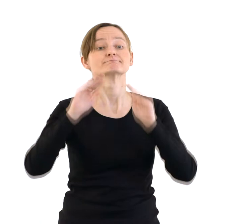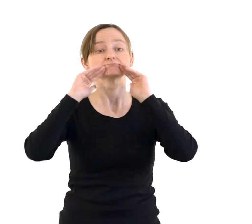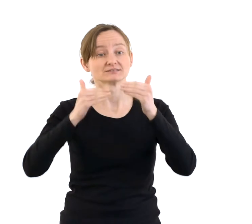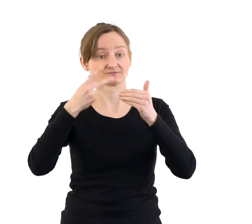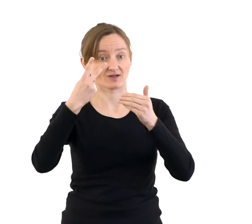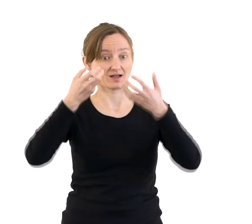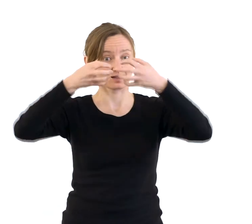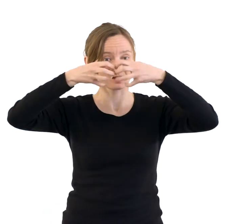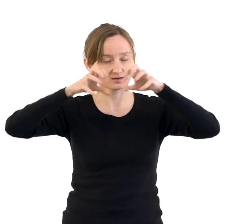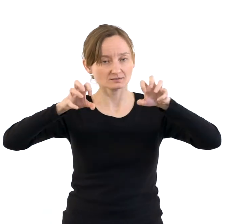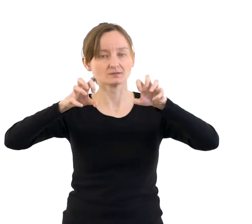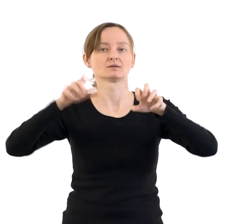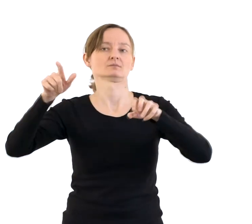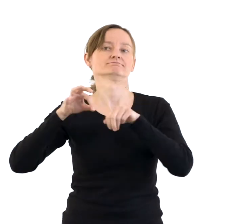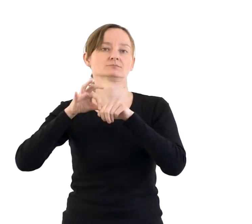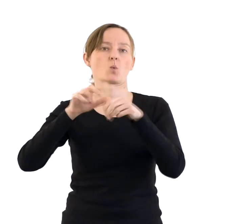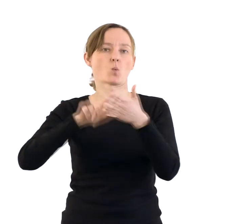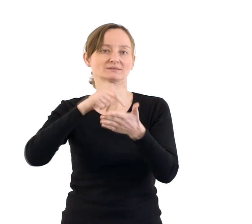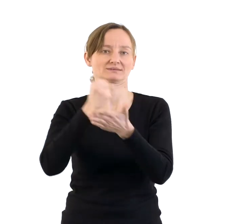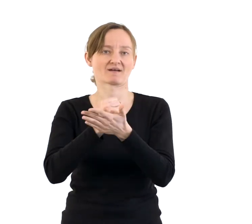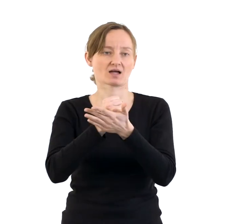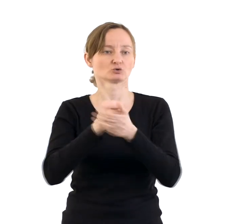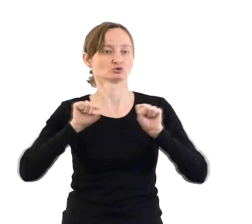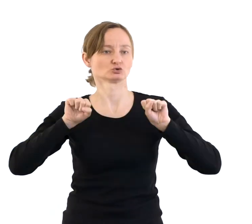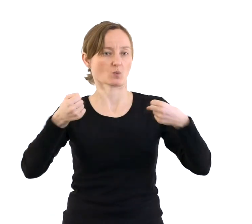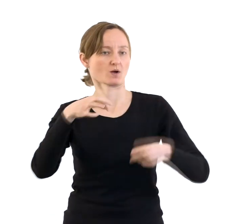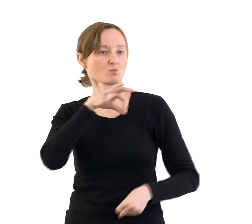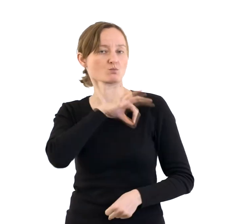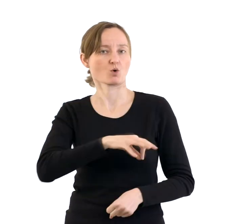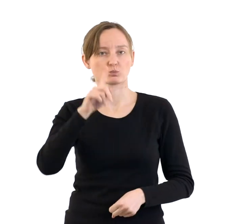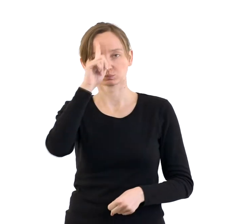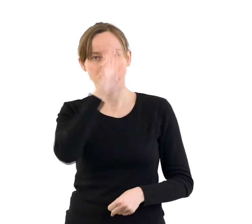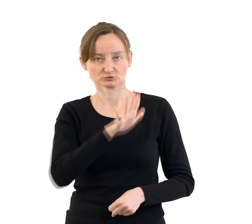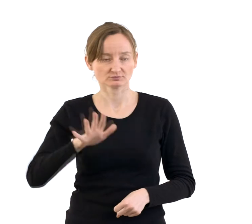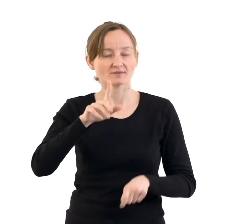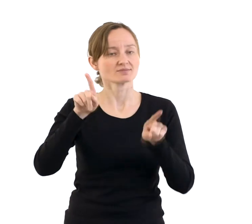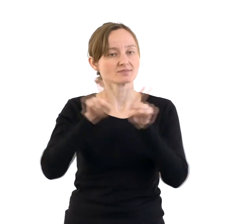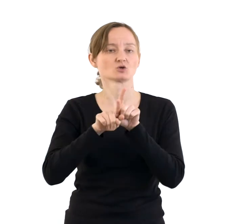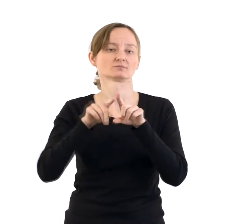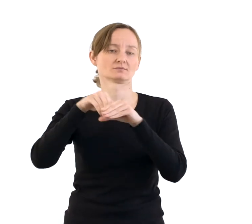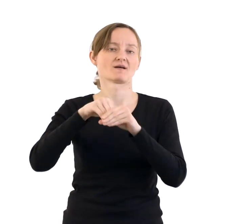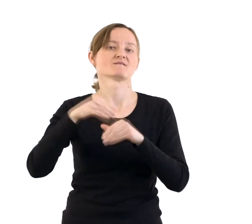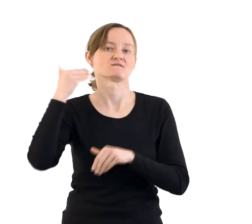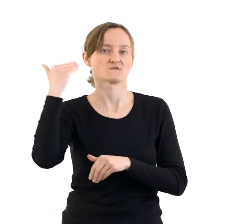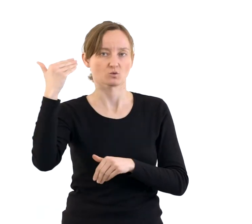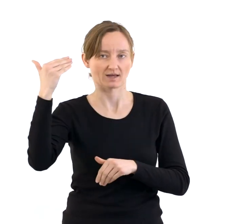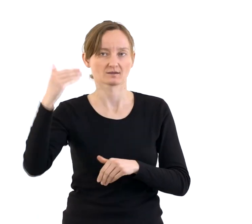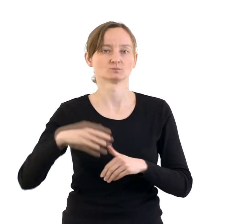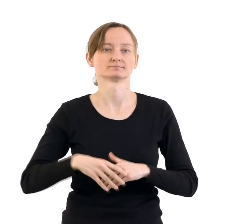Rozróżnienie to wprowadziła Ustawa o działalności pożytku publicznego i o wolontariacie.